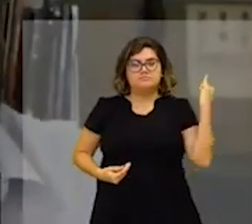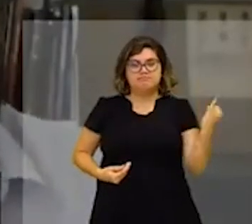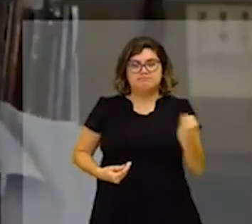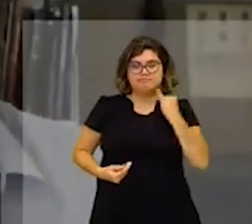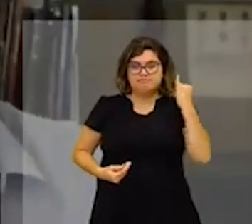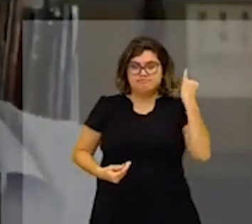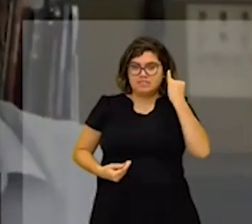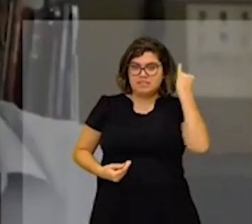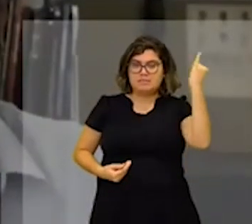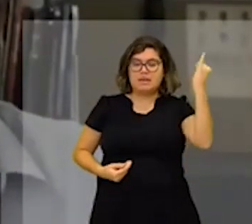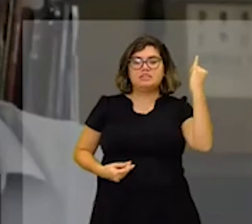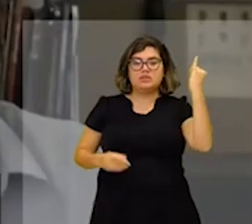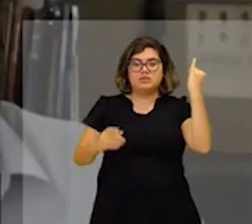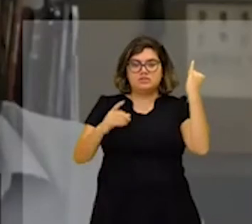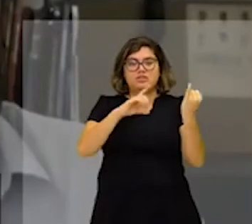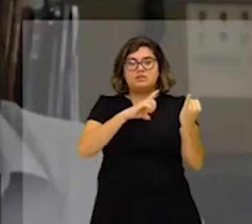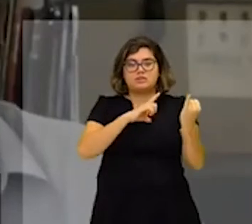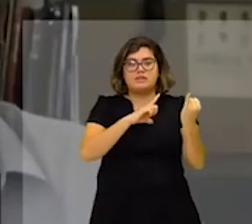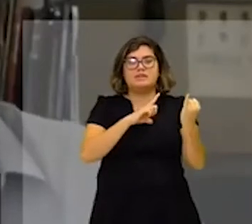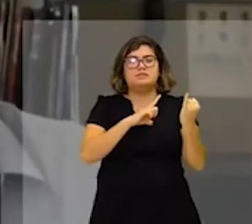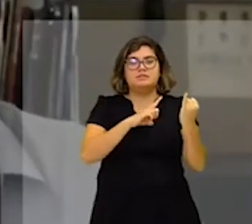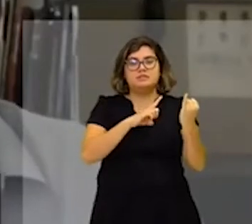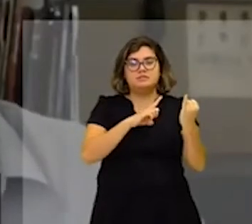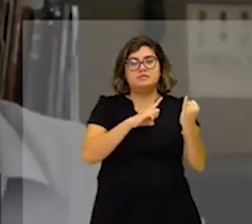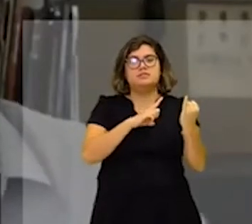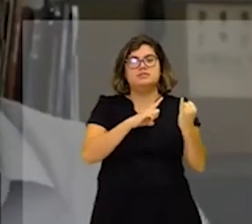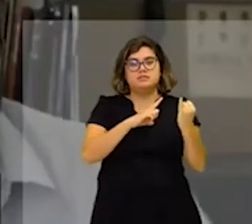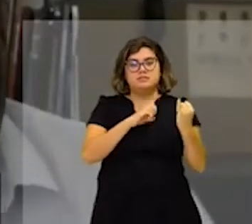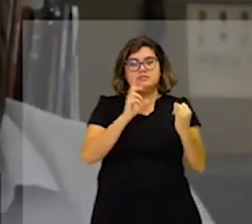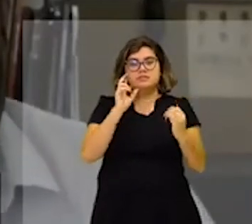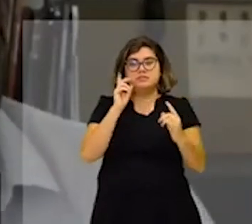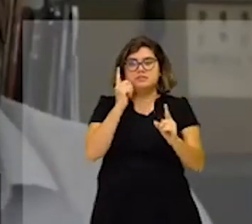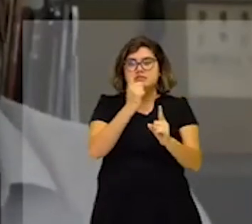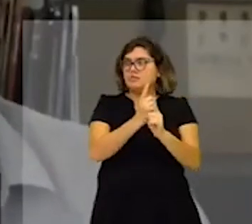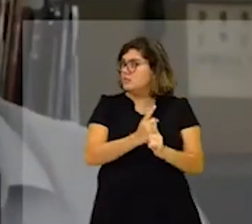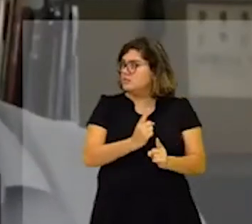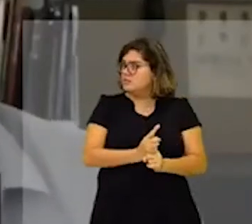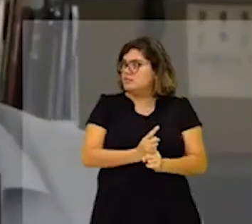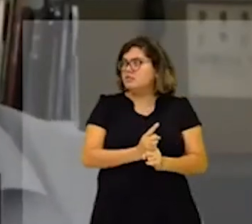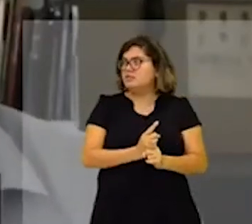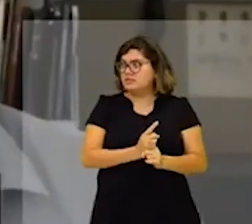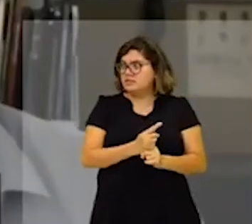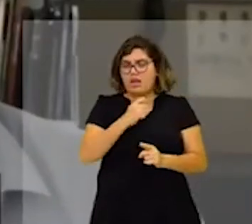válidas as comissões de aquele identificação Então ainda não inventaram o outro mecanismo